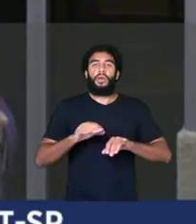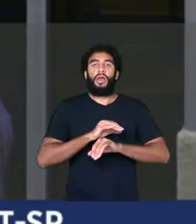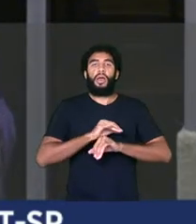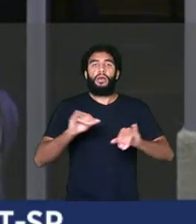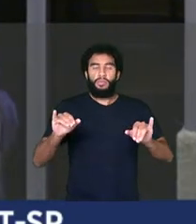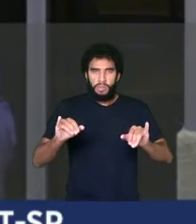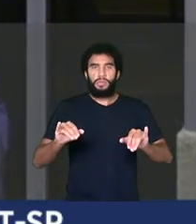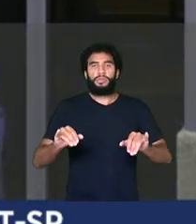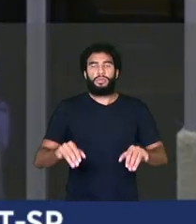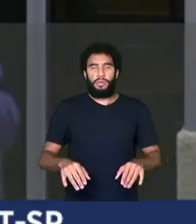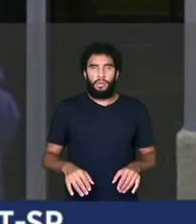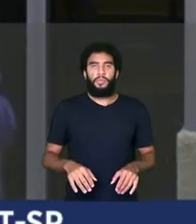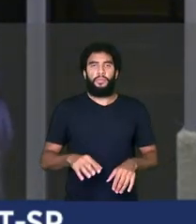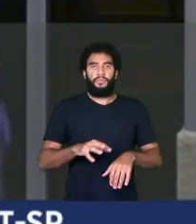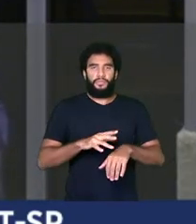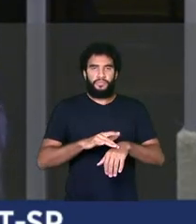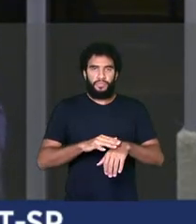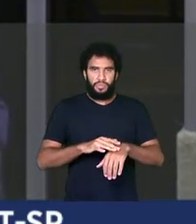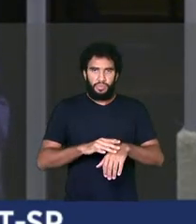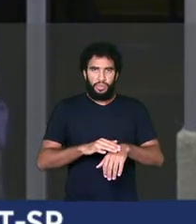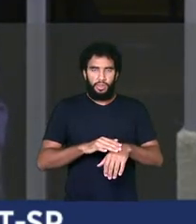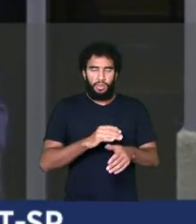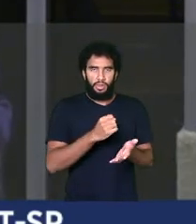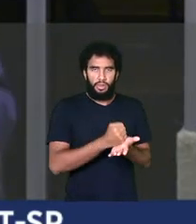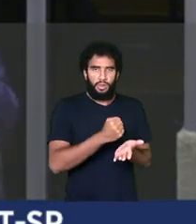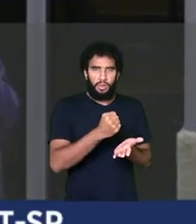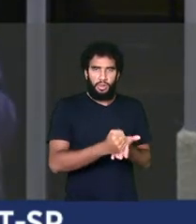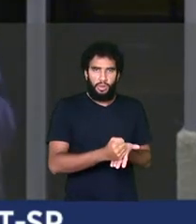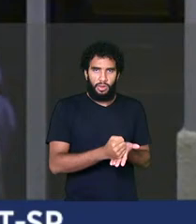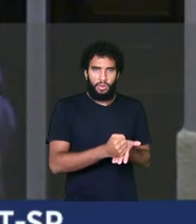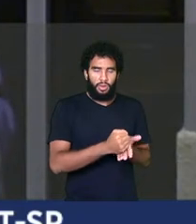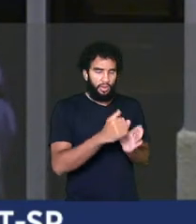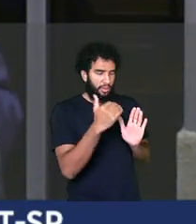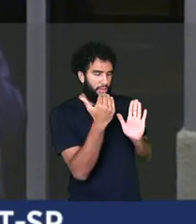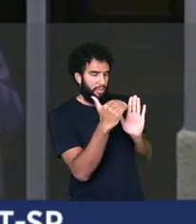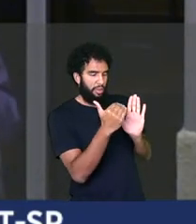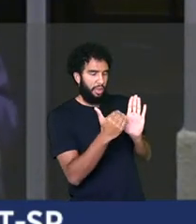POR ISSO EU ESPERO QUE O STJ POSSA DIZER QUE O ROL DAS DOENÇAS QUE ESTÁ NOS